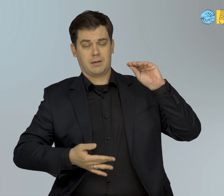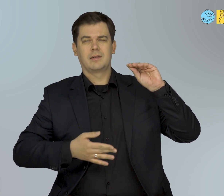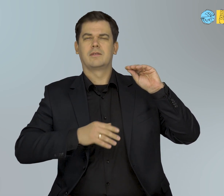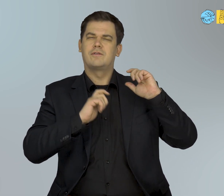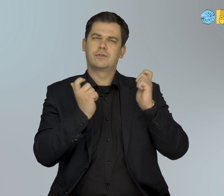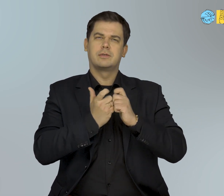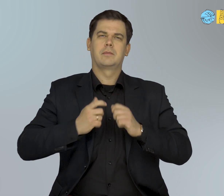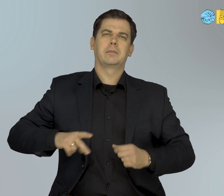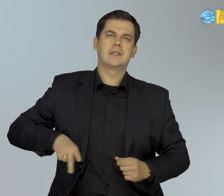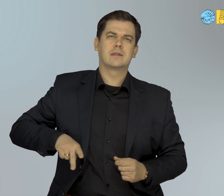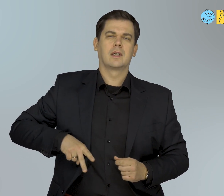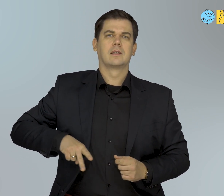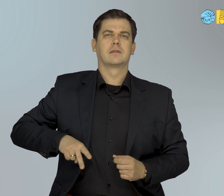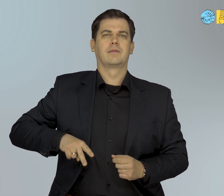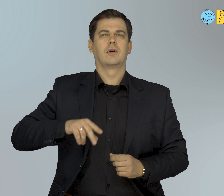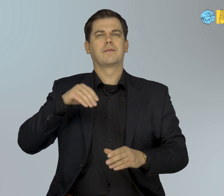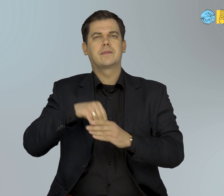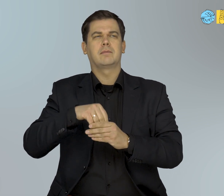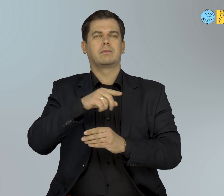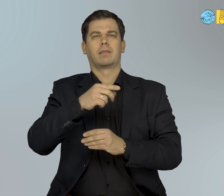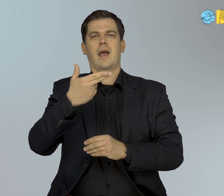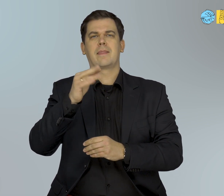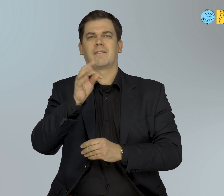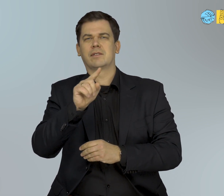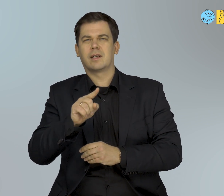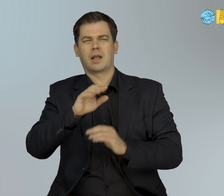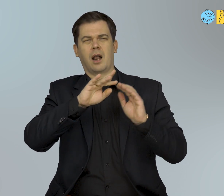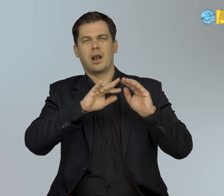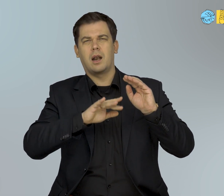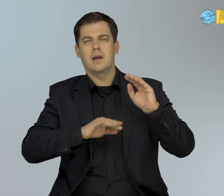które dysponują komunikatorem,